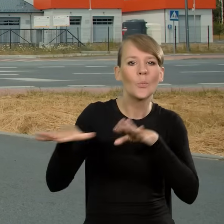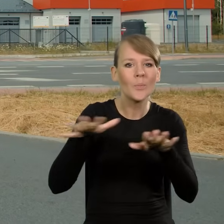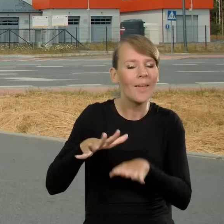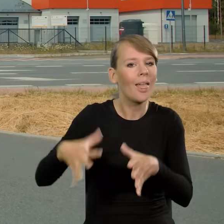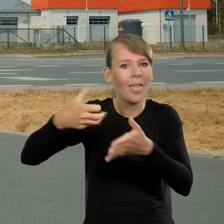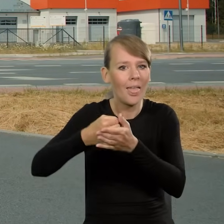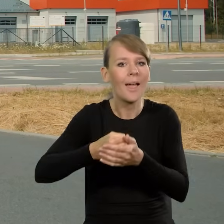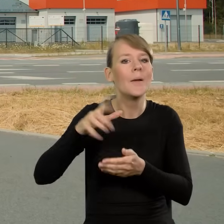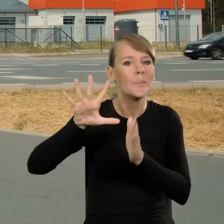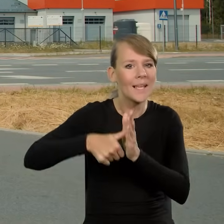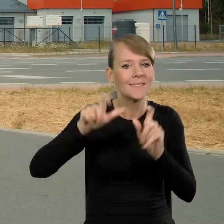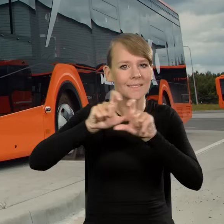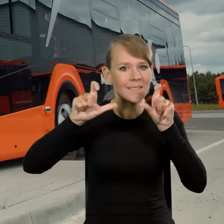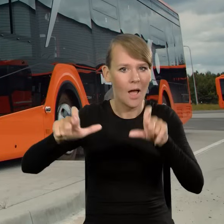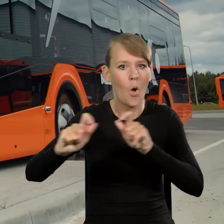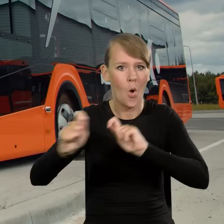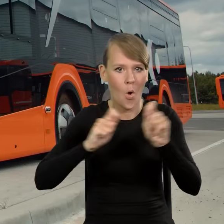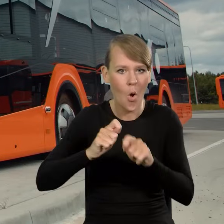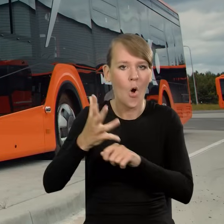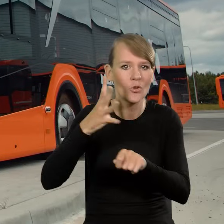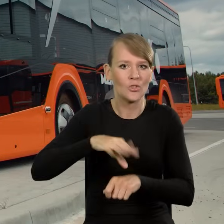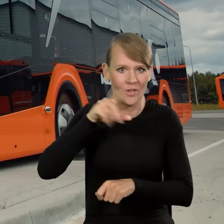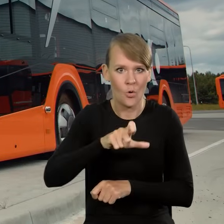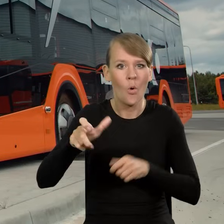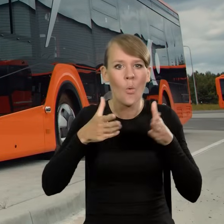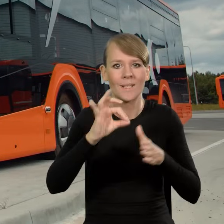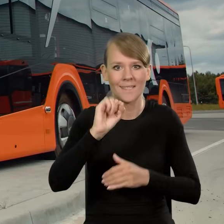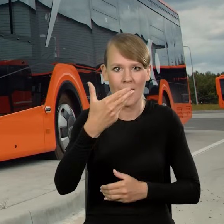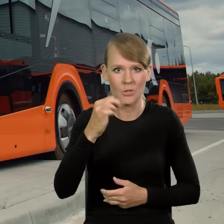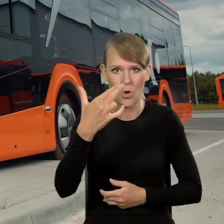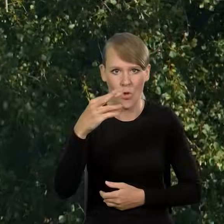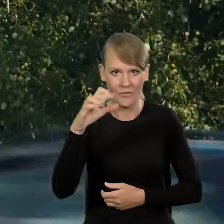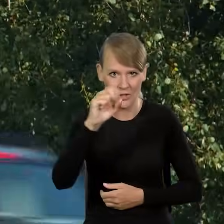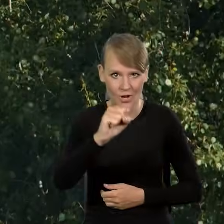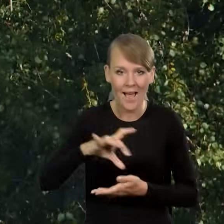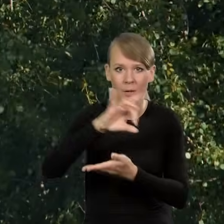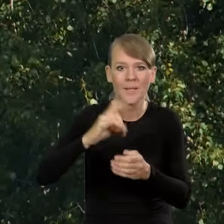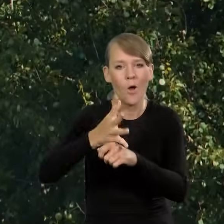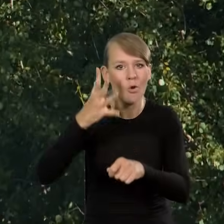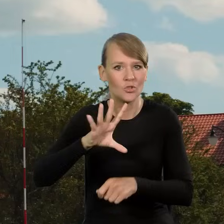infrastrukturę dla nich oraz w szkolenia dla kierowców i mechaników. Narodowy Fundusz Ochrony Środowiska i Gospodarki Wodnej